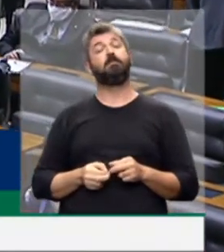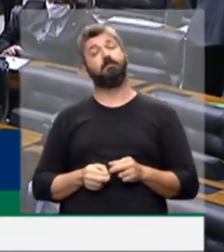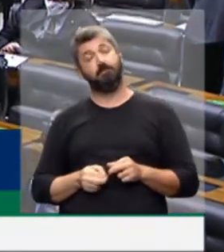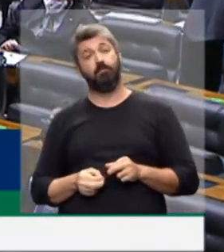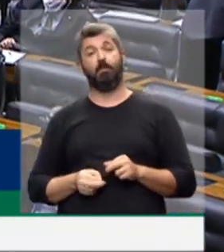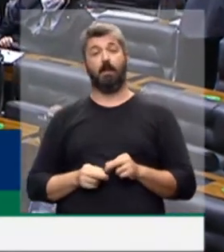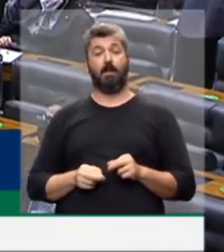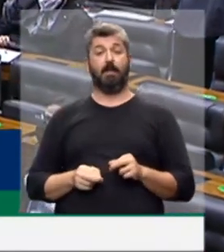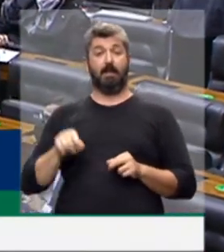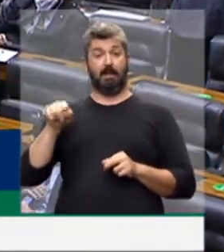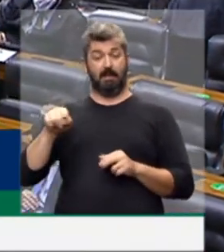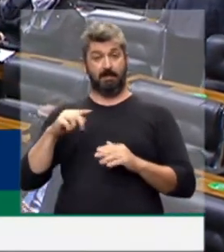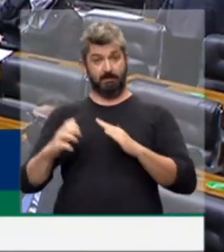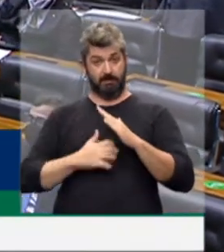ENERGIA PELO MEDO DA REDE DE